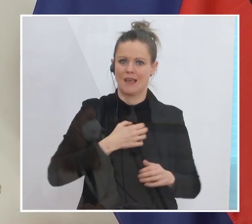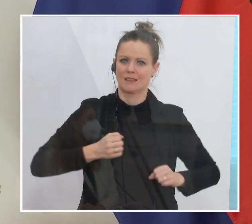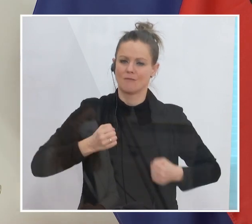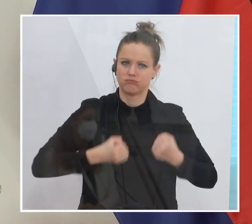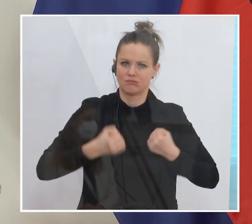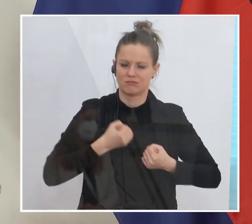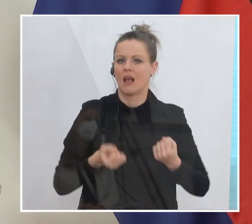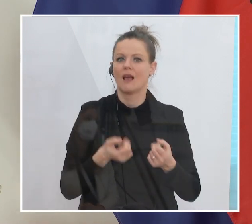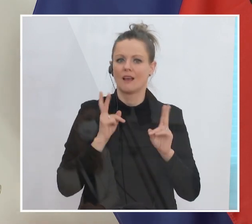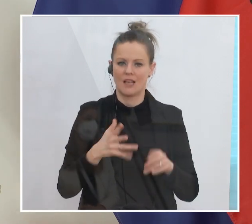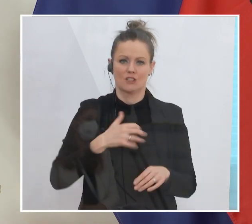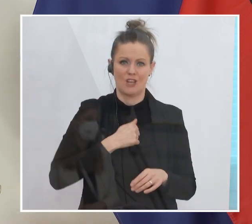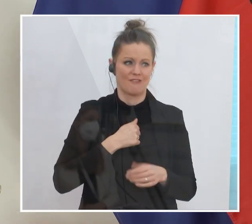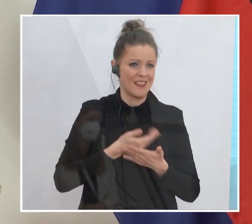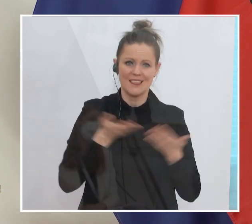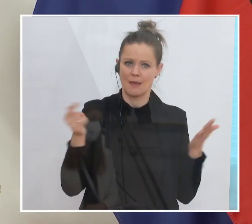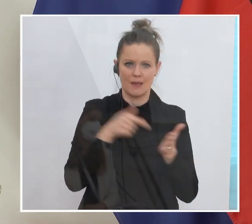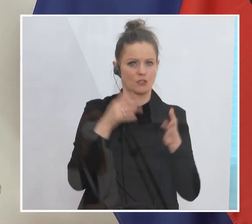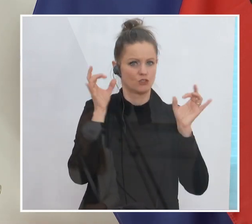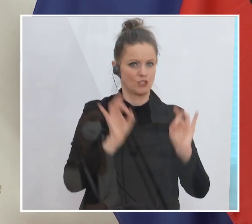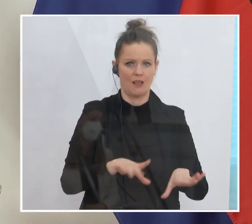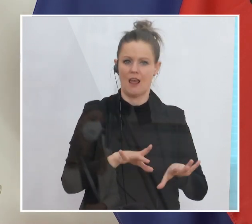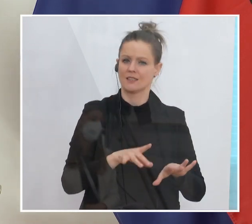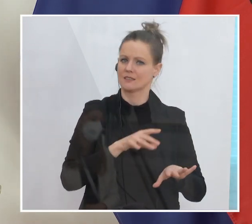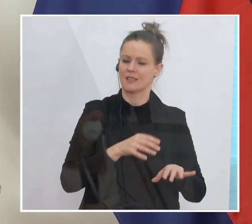Branche. Wir werden niemanden im Stich lassen und bestmöglich unterstützen. Vielen herzlichen Dank.